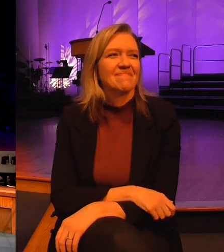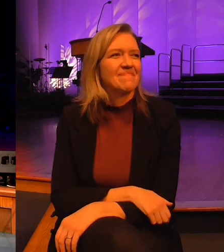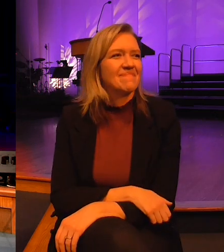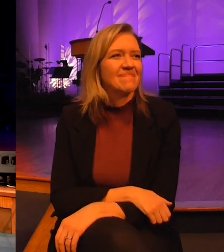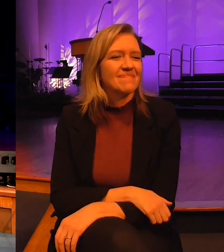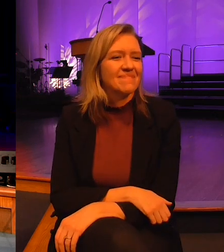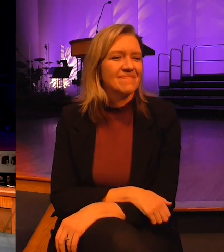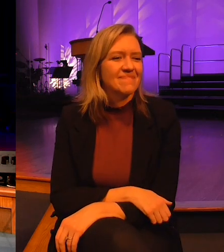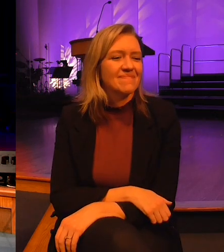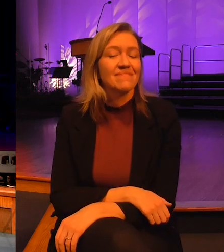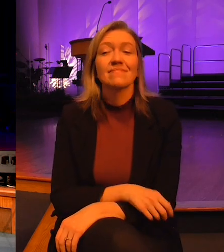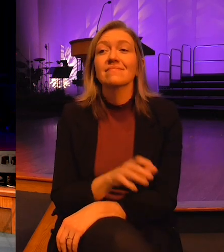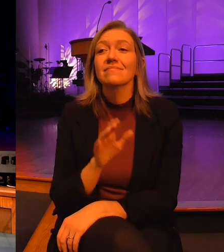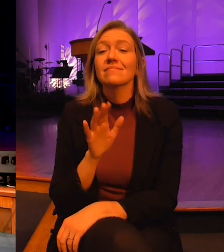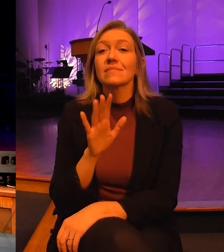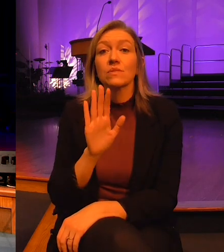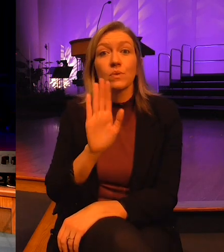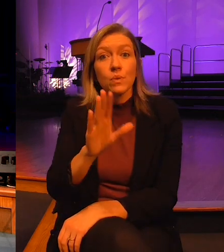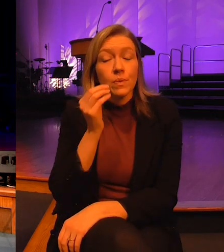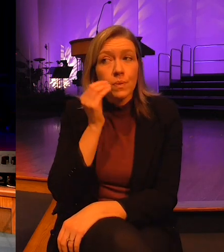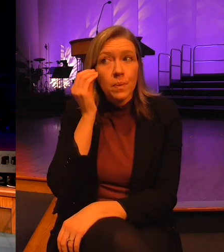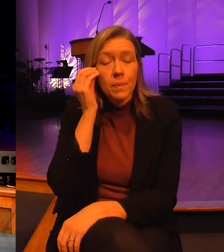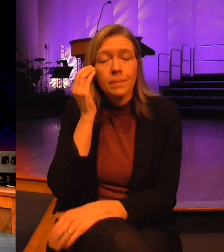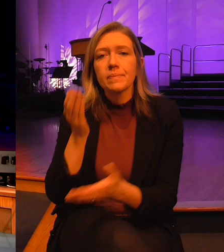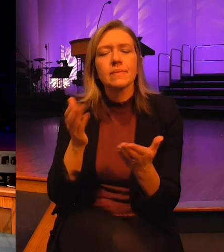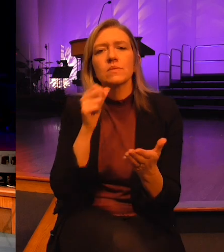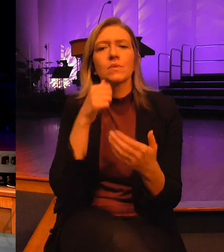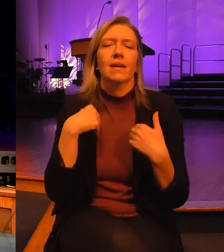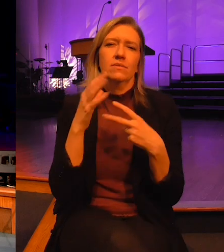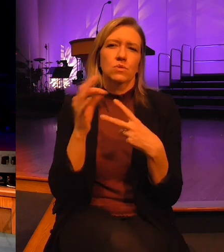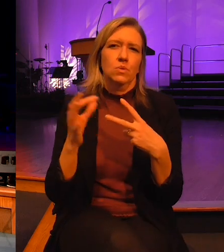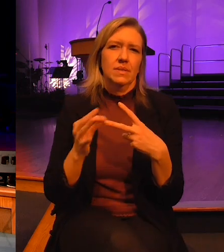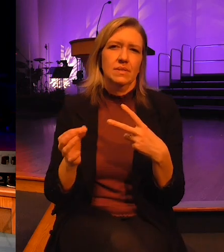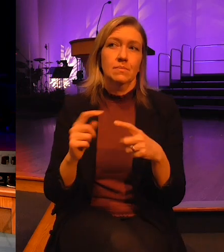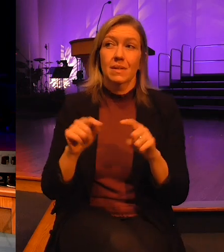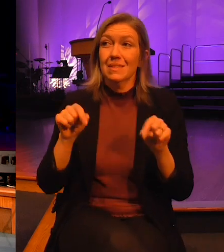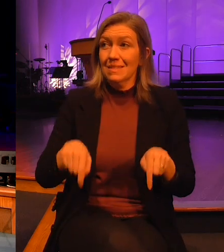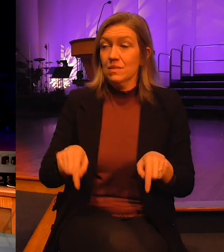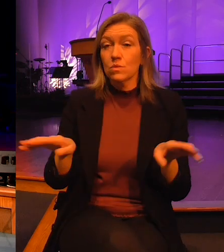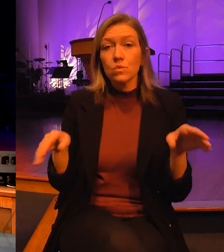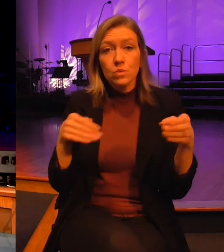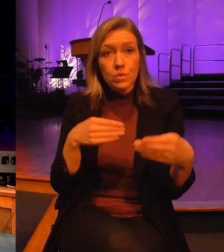así que, en casa, es posible que no tenga otra opción, pero en la sala aquí solo quiero tomar. tres o cuatro